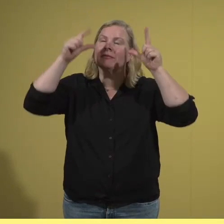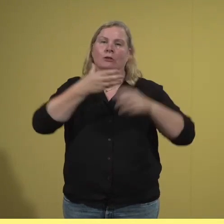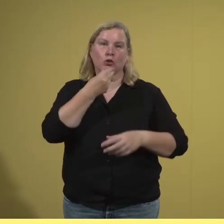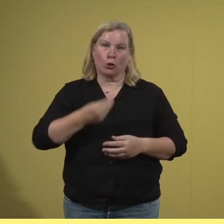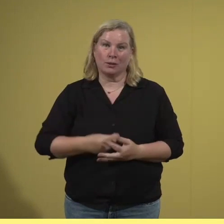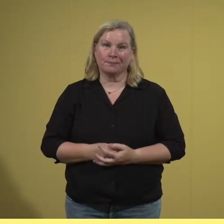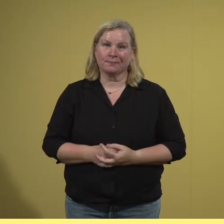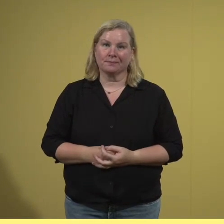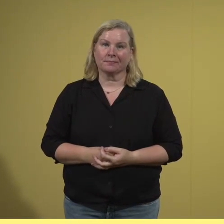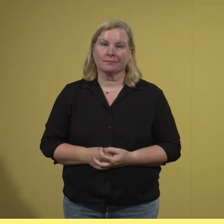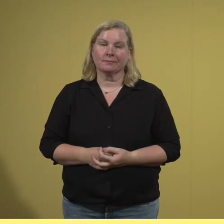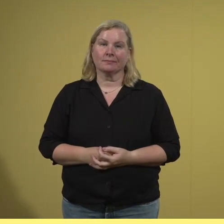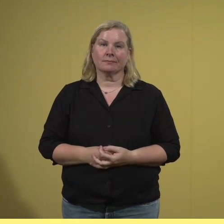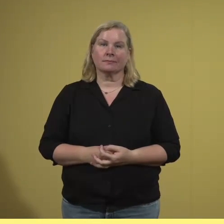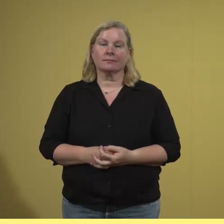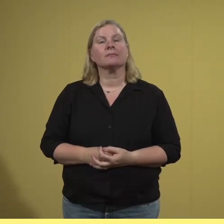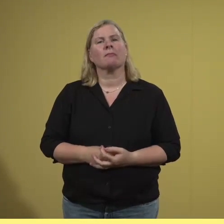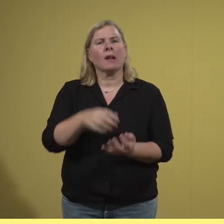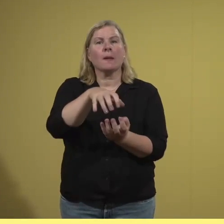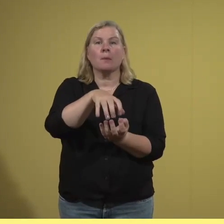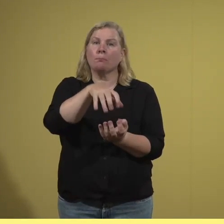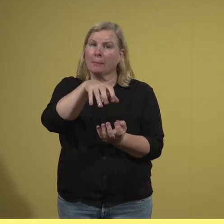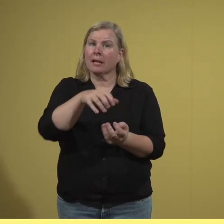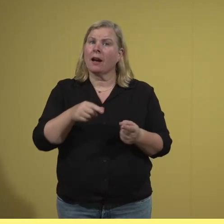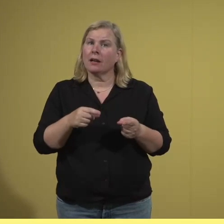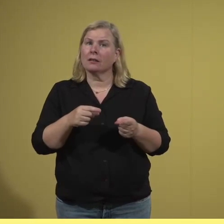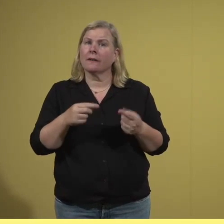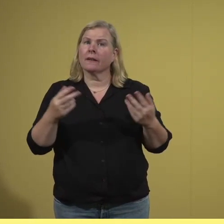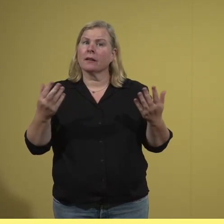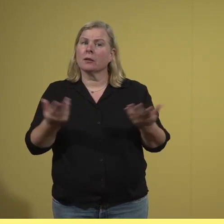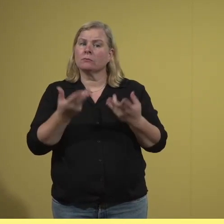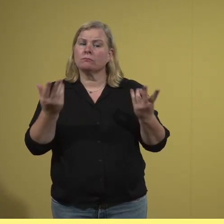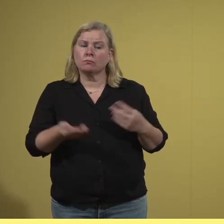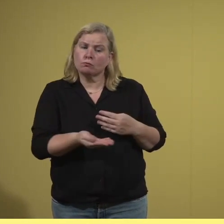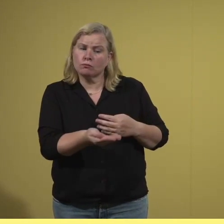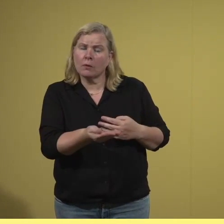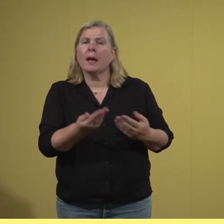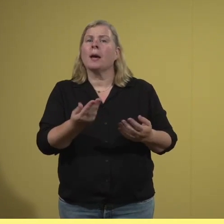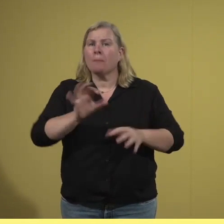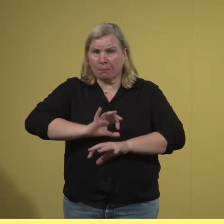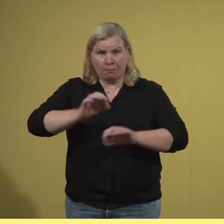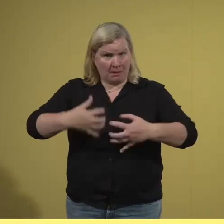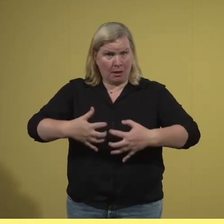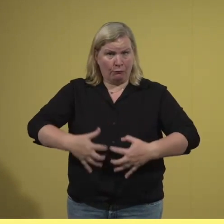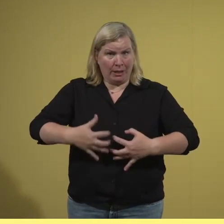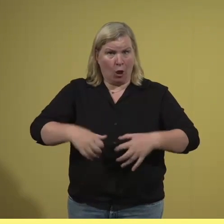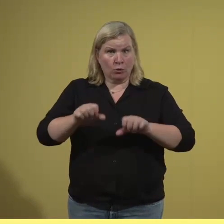Manchmal ist das auf dem Teller toll. Ich glaube, Paprika ist auch angedünstet etwas bekömmlicher.